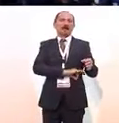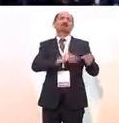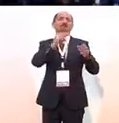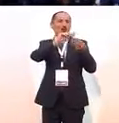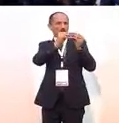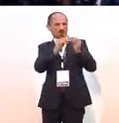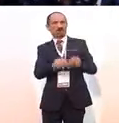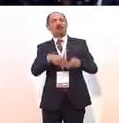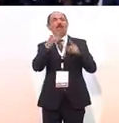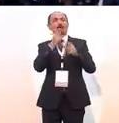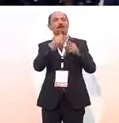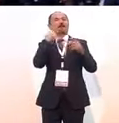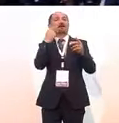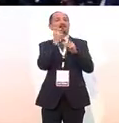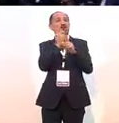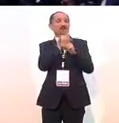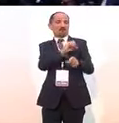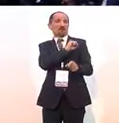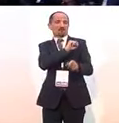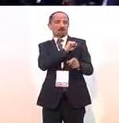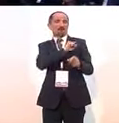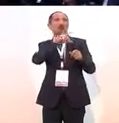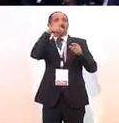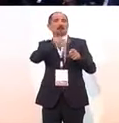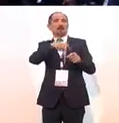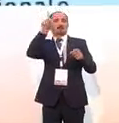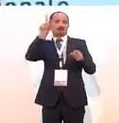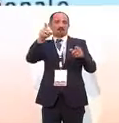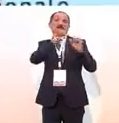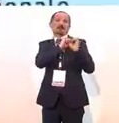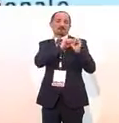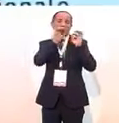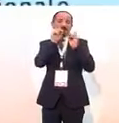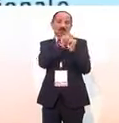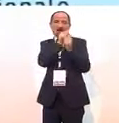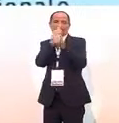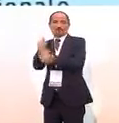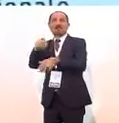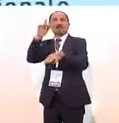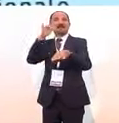perché ne va della credibilità del Partito Democratico. Sono i grillini che votano la